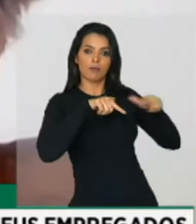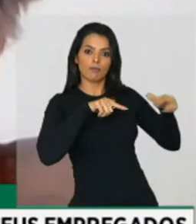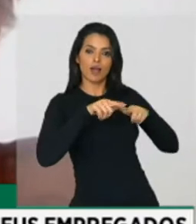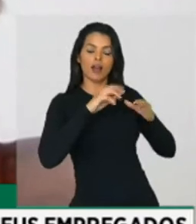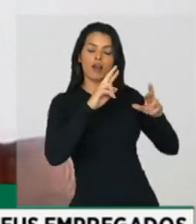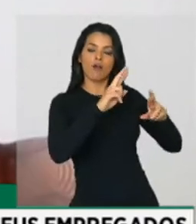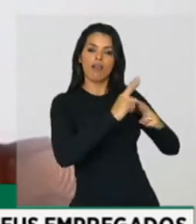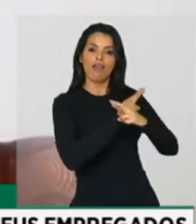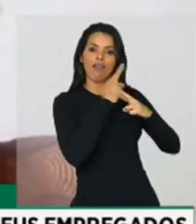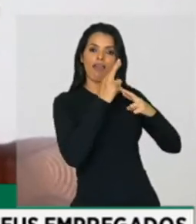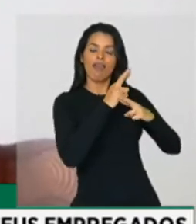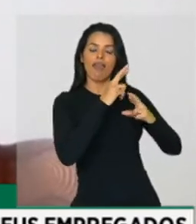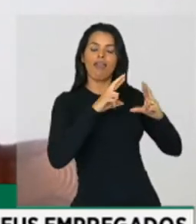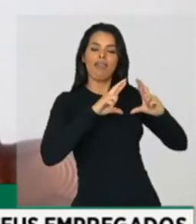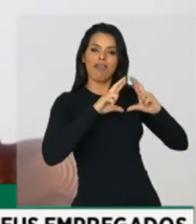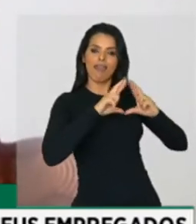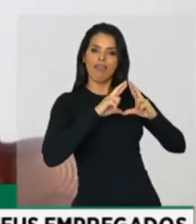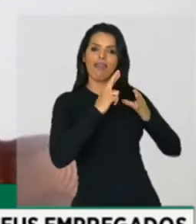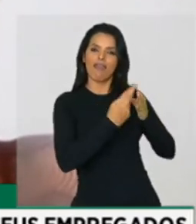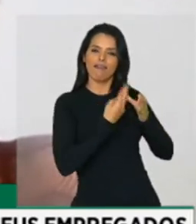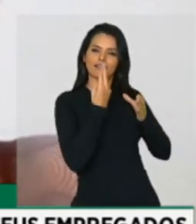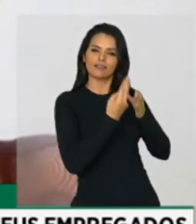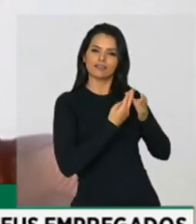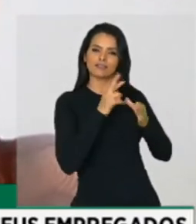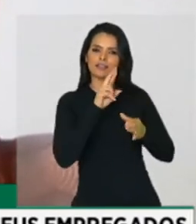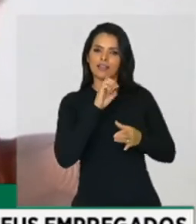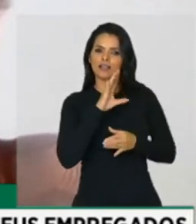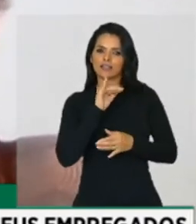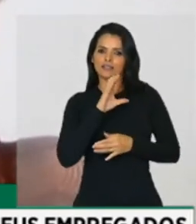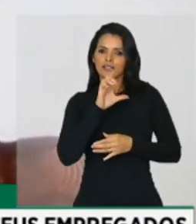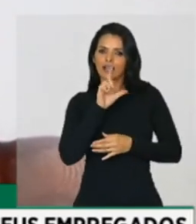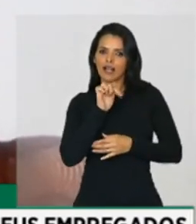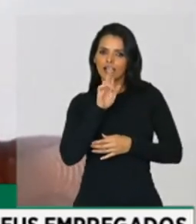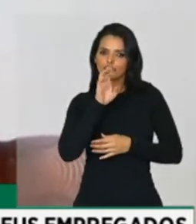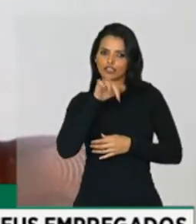RECICLAGEM. DE... DE RESÍDUOS SÓ LIDOS. ENTÃO PORTANTO ALI FOI CONSTRUÍDA UMA ESCOLA, UMA ESCOLA QUE ATENDIA E